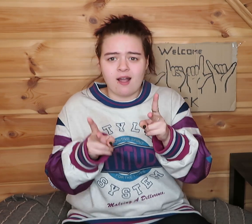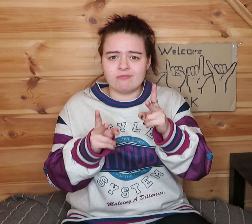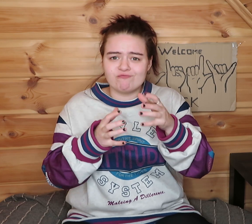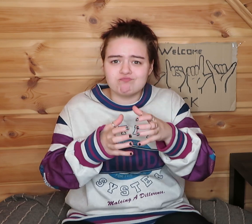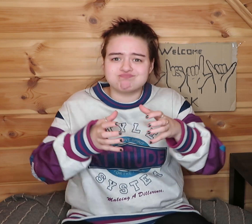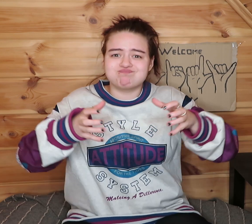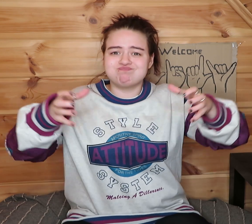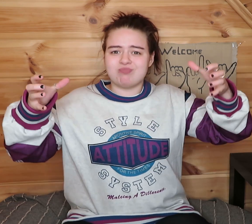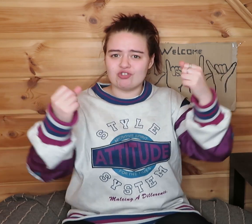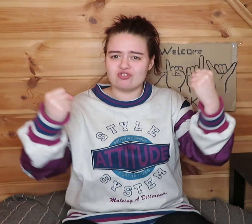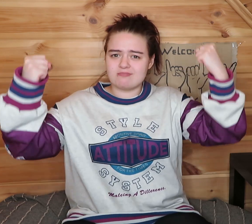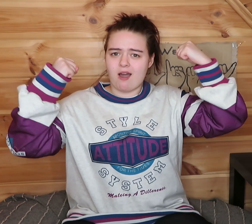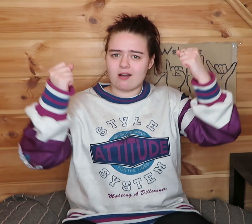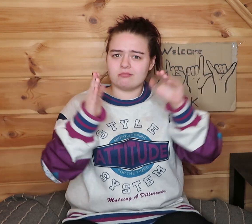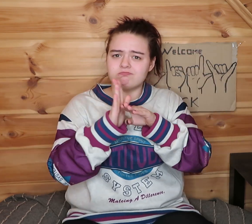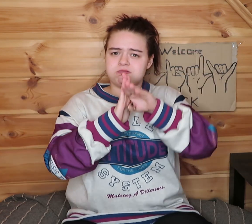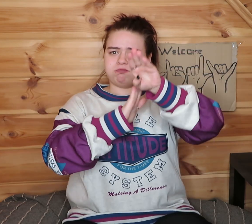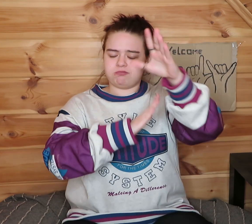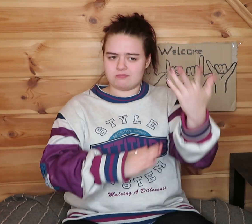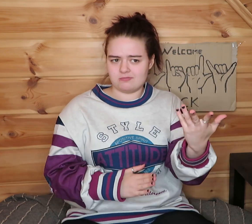Wir können wachsen und stärker werden.